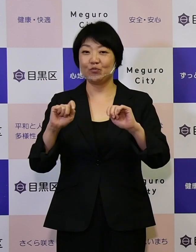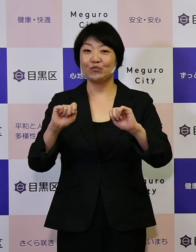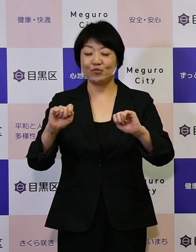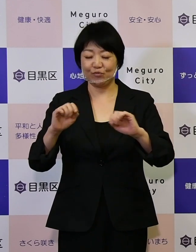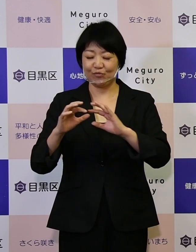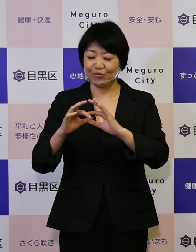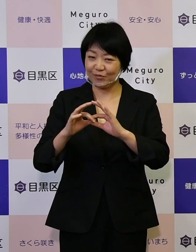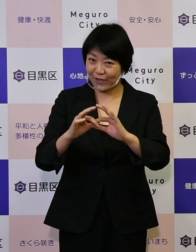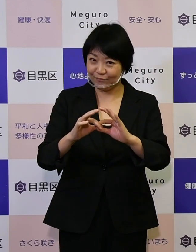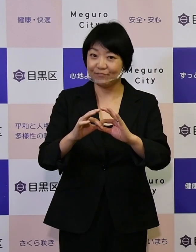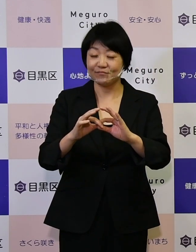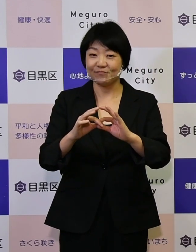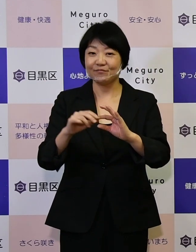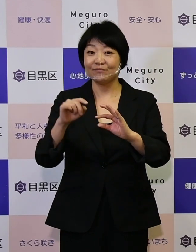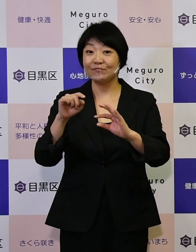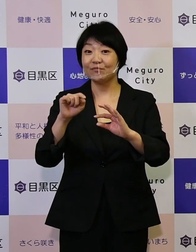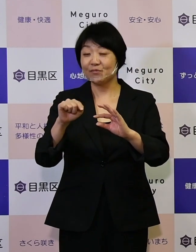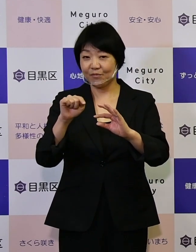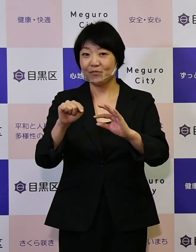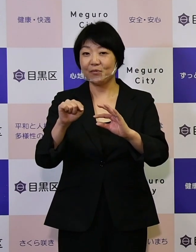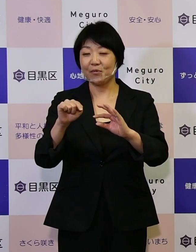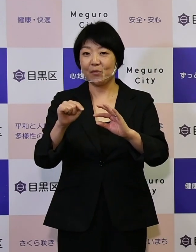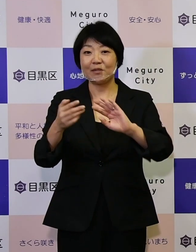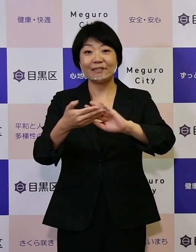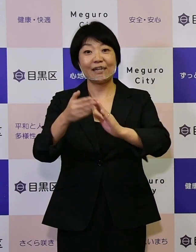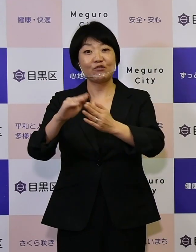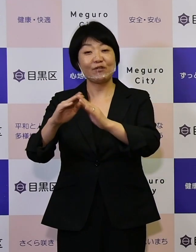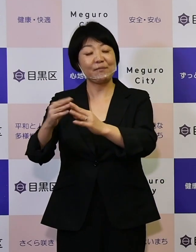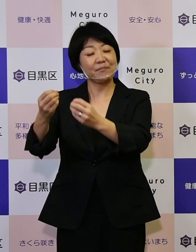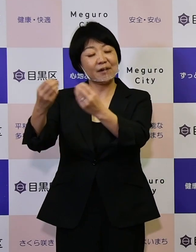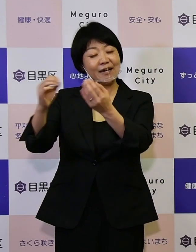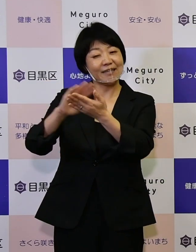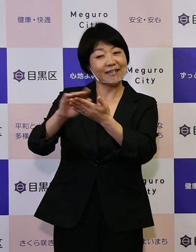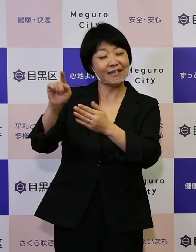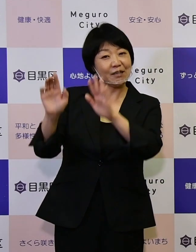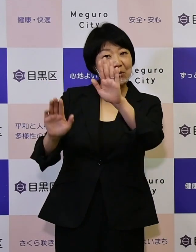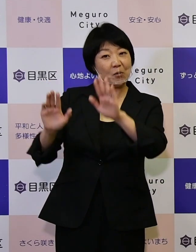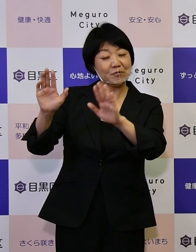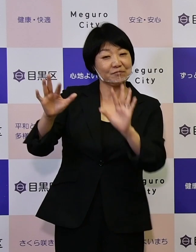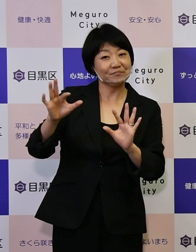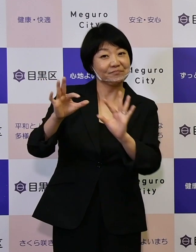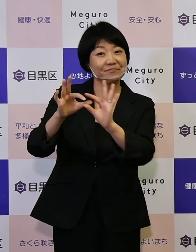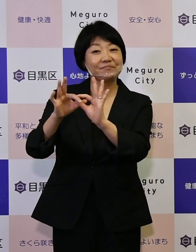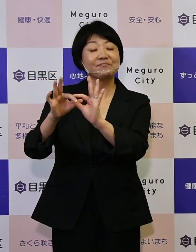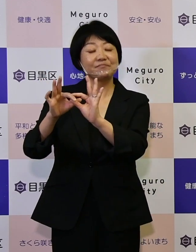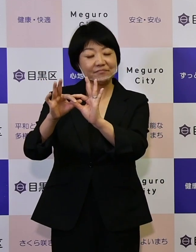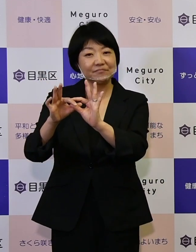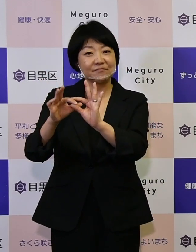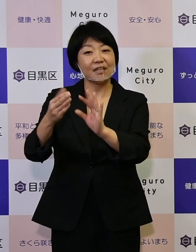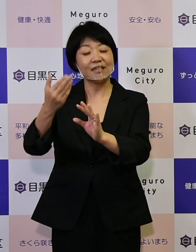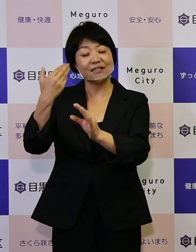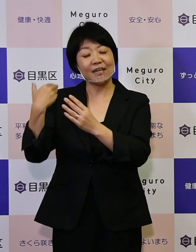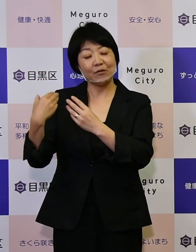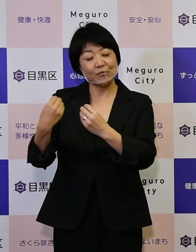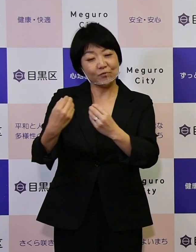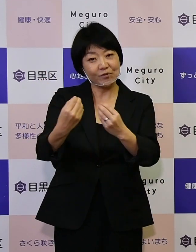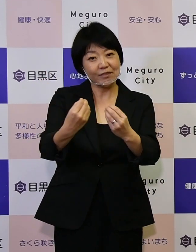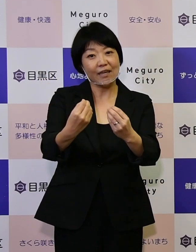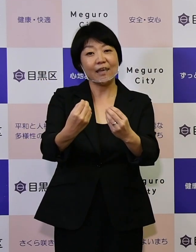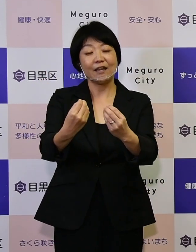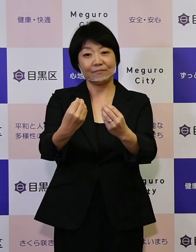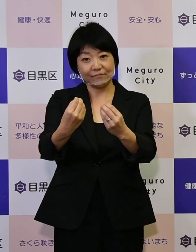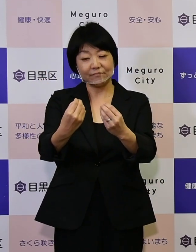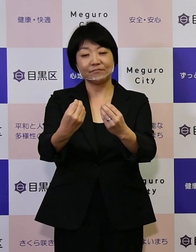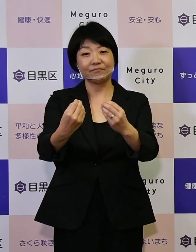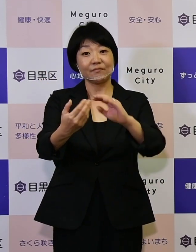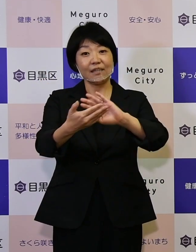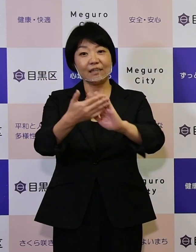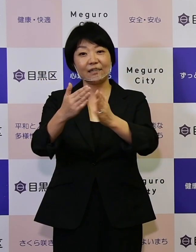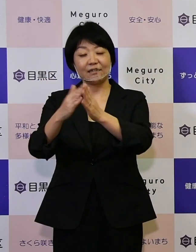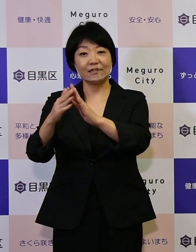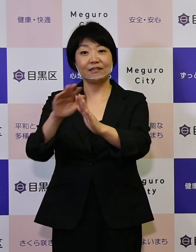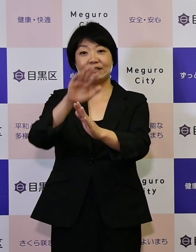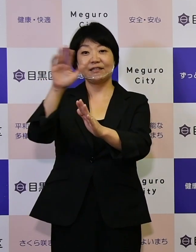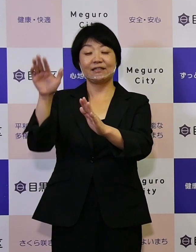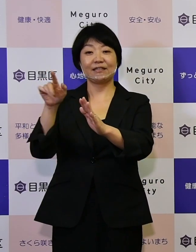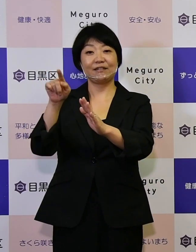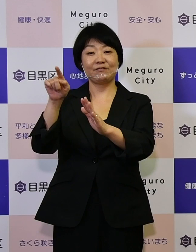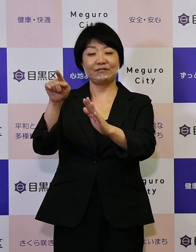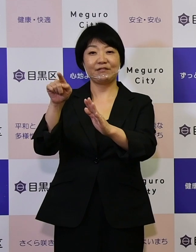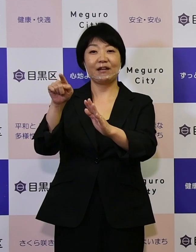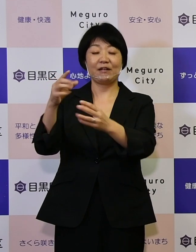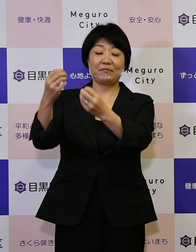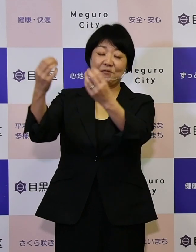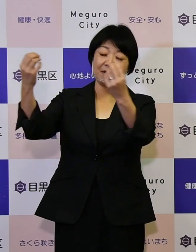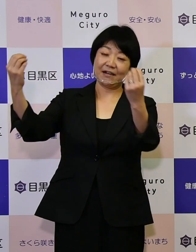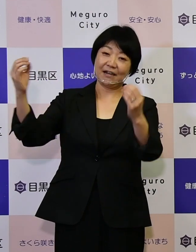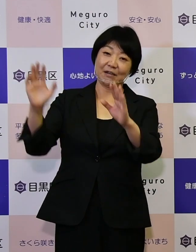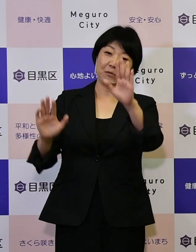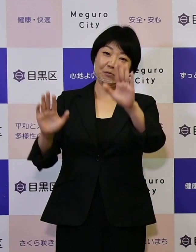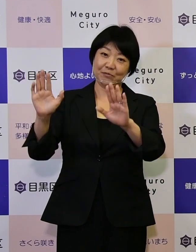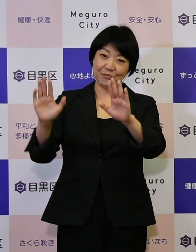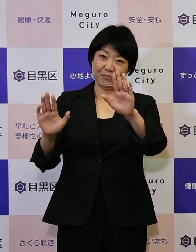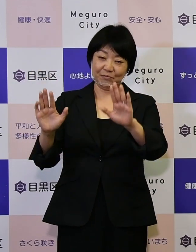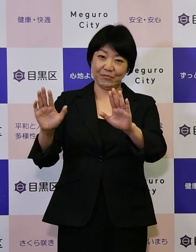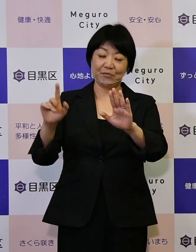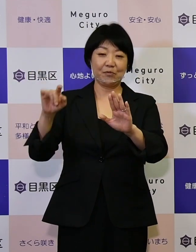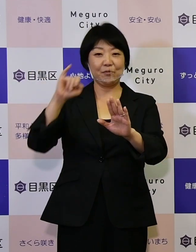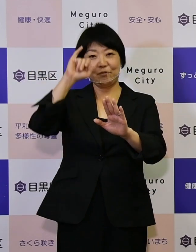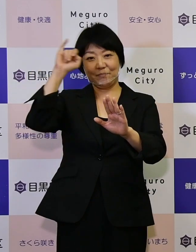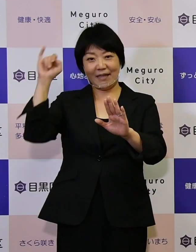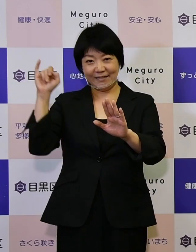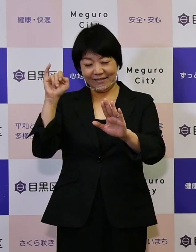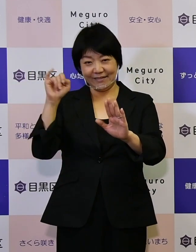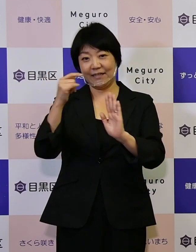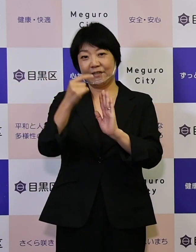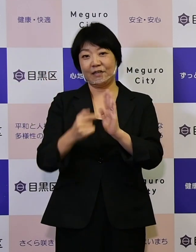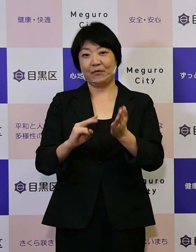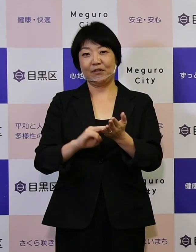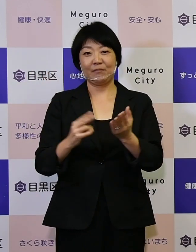そういったことを桜に例え、そして時代を通じて 桜が花が咲き誇る姿をイメージしています。